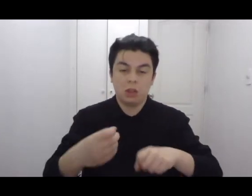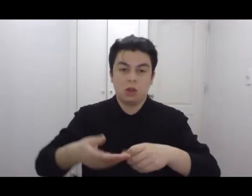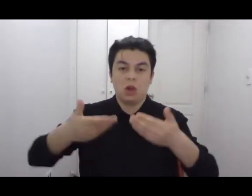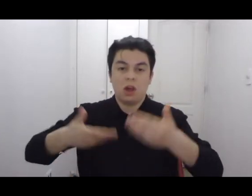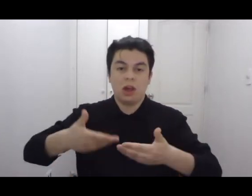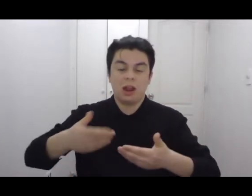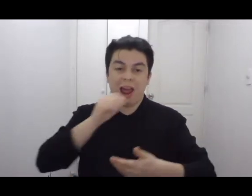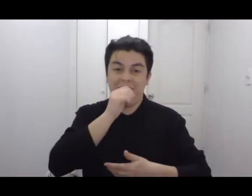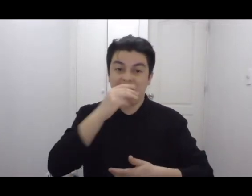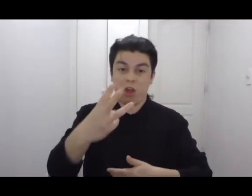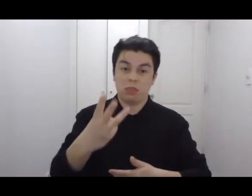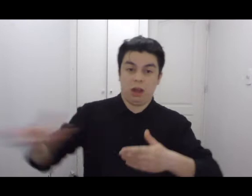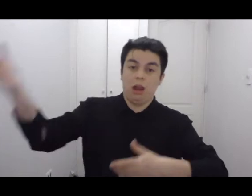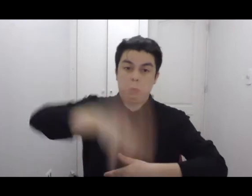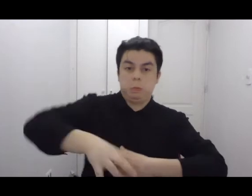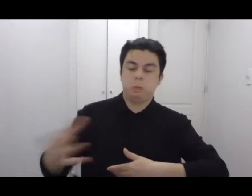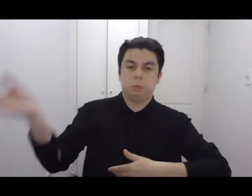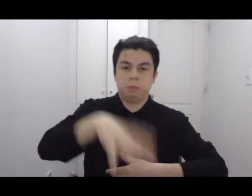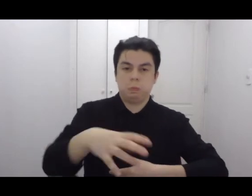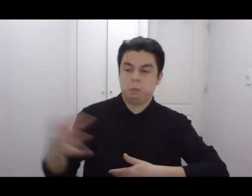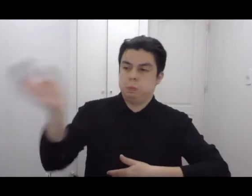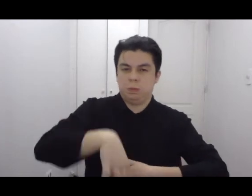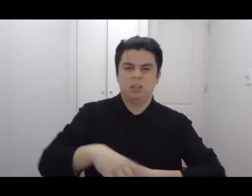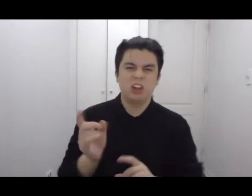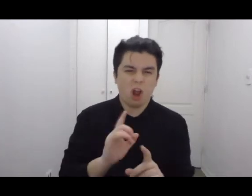compras tres kilos de arroz es como que simplemente vas a comprar lo que necesitas para la cantidad